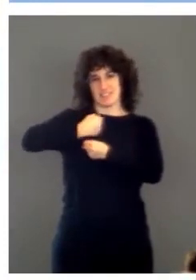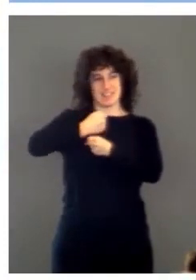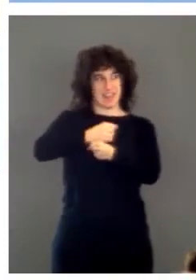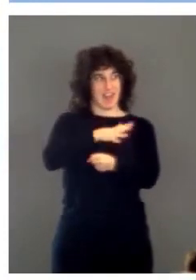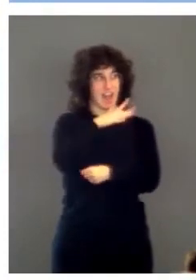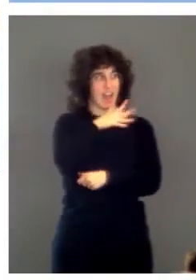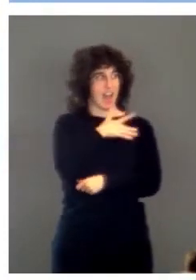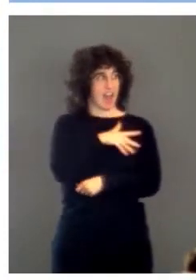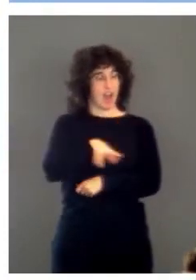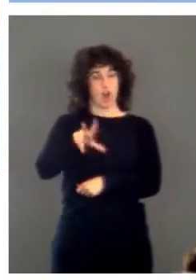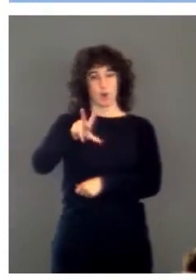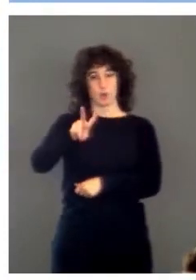Galardón